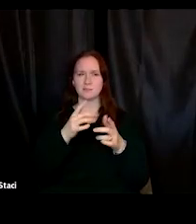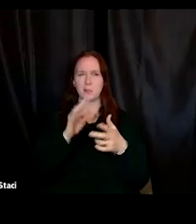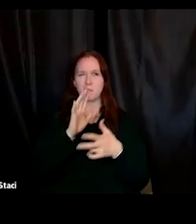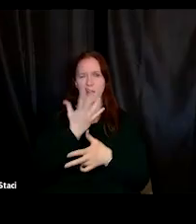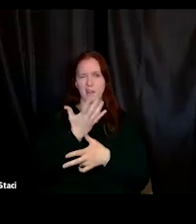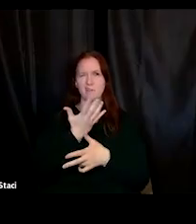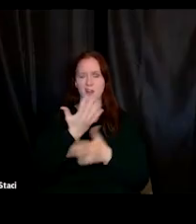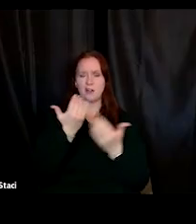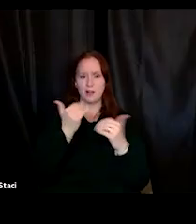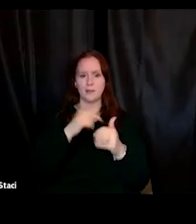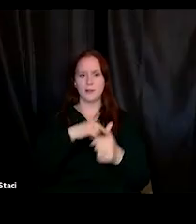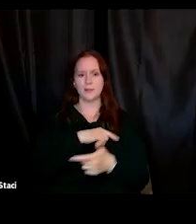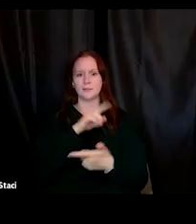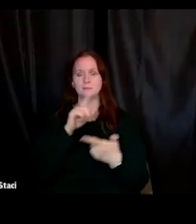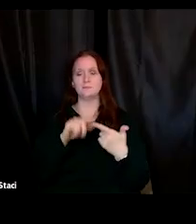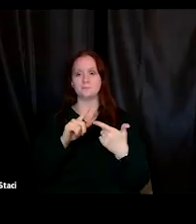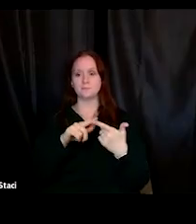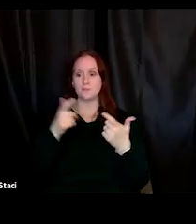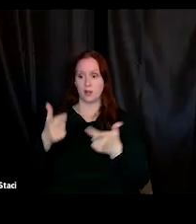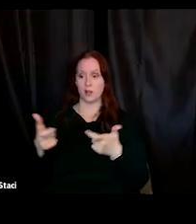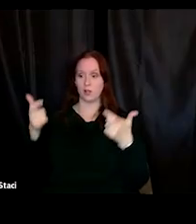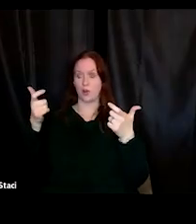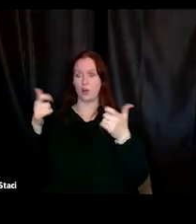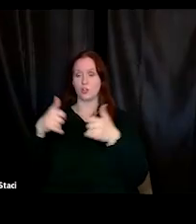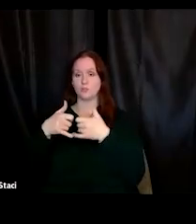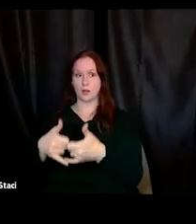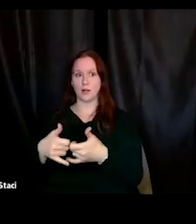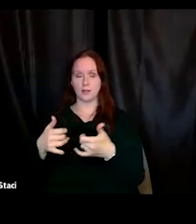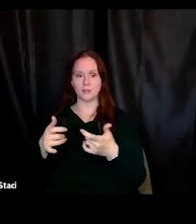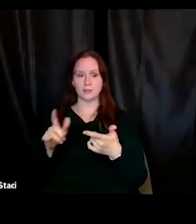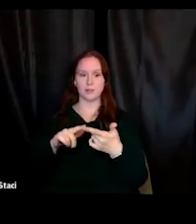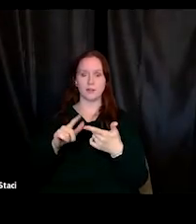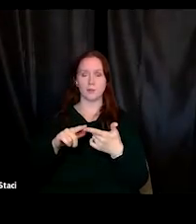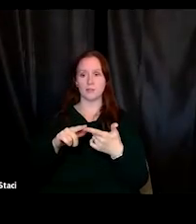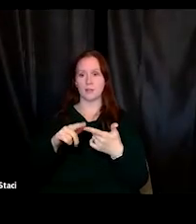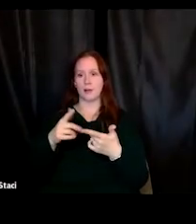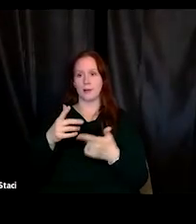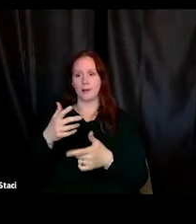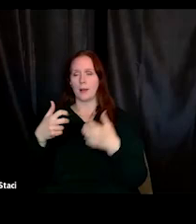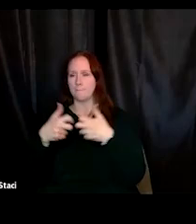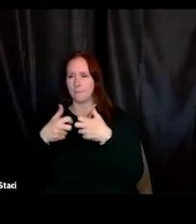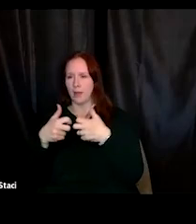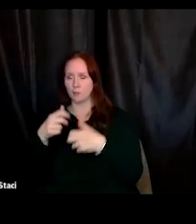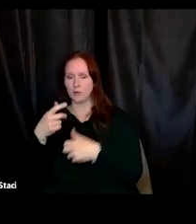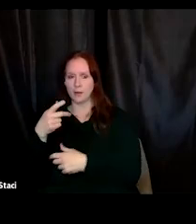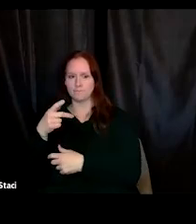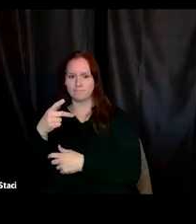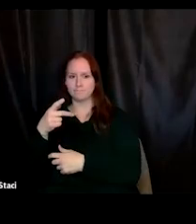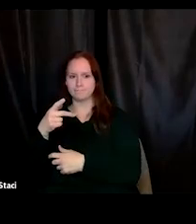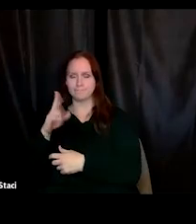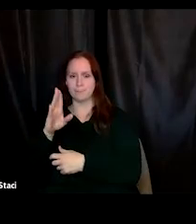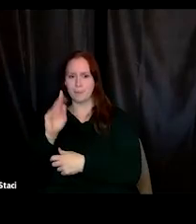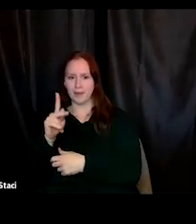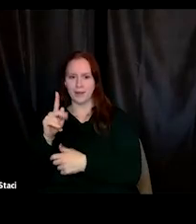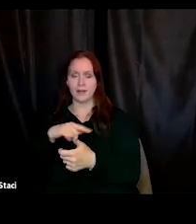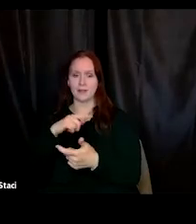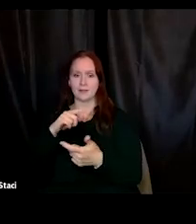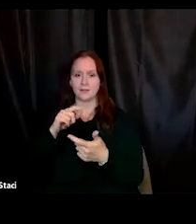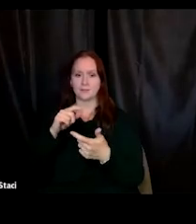en el formulario 1699 indicó que no asistían con completar el formulario o responder preguntas relacionadas